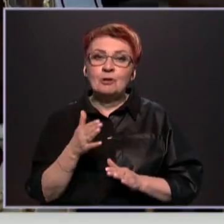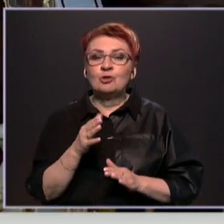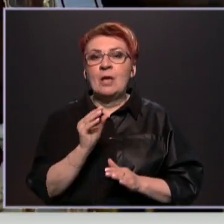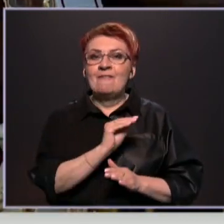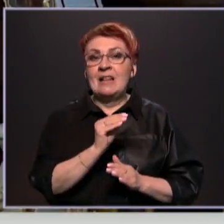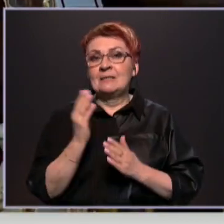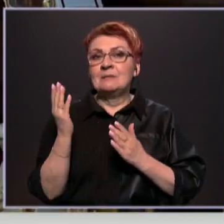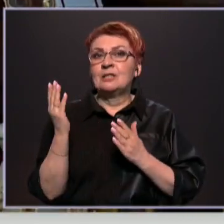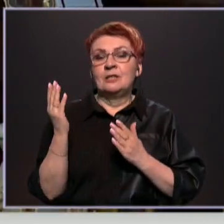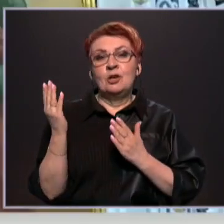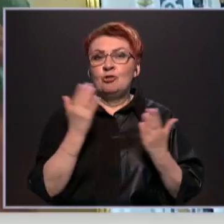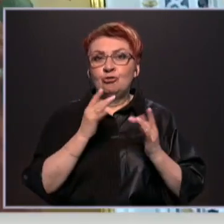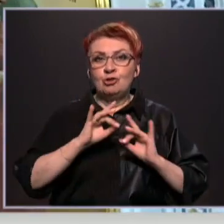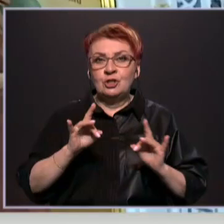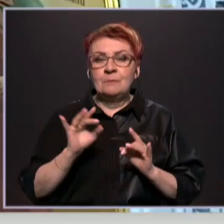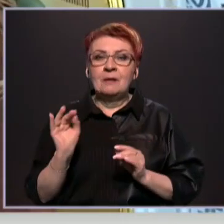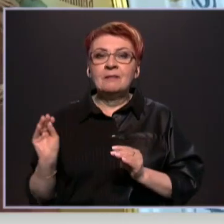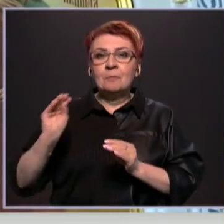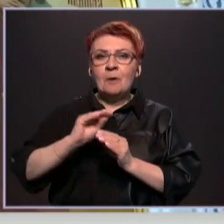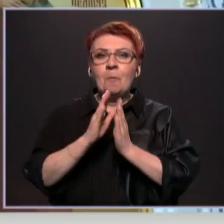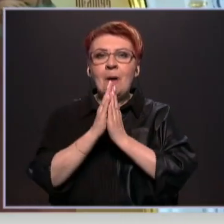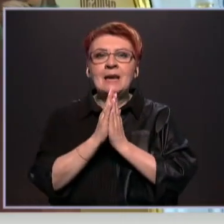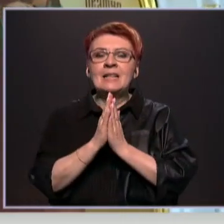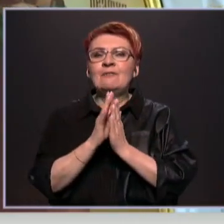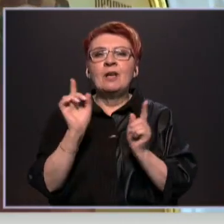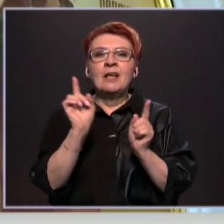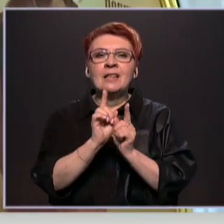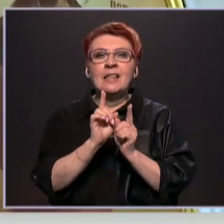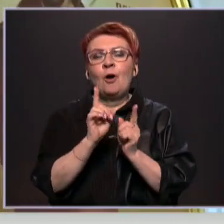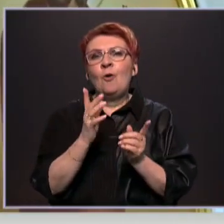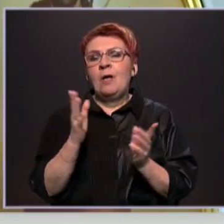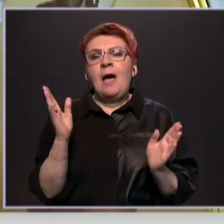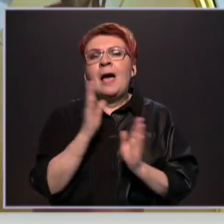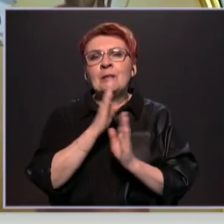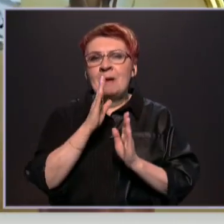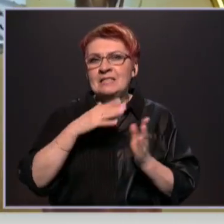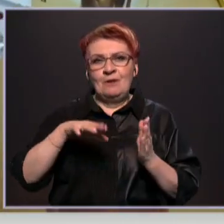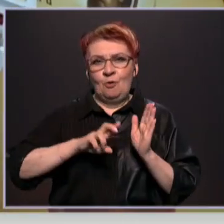чтениями они добавляли такой молитвенной атмосферы в храме но сейчас я предлагаю всем нам послушать